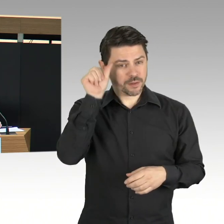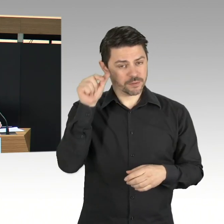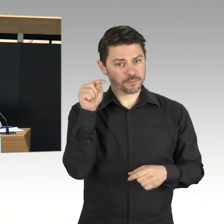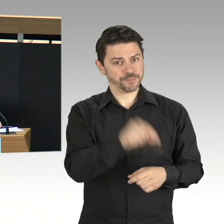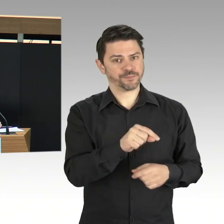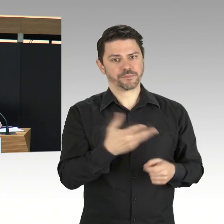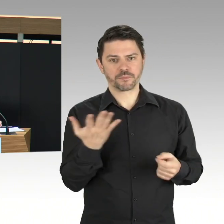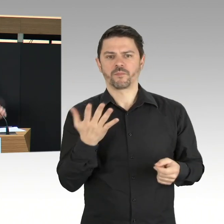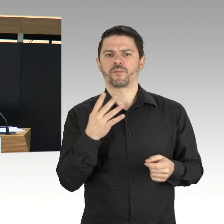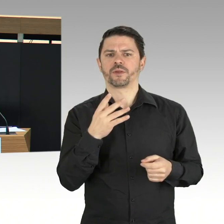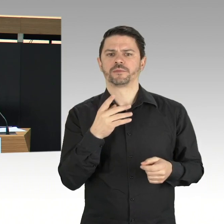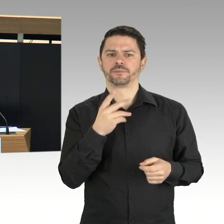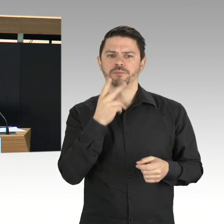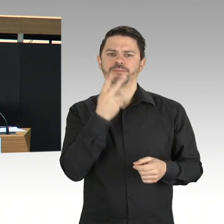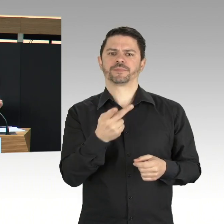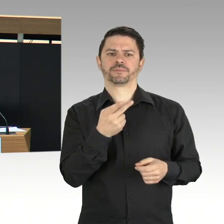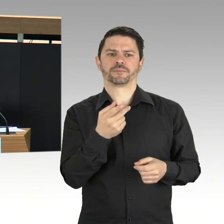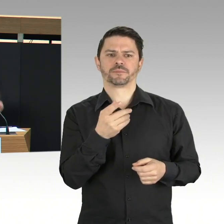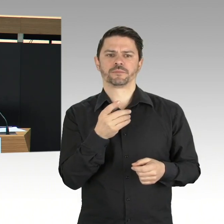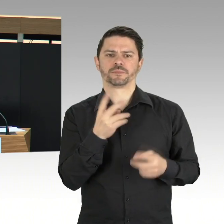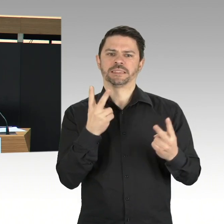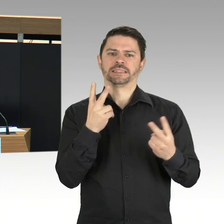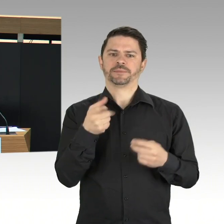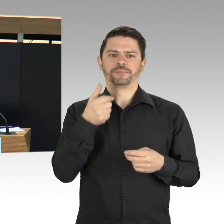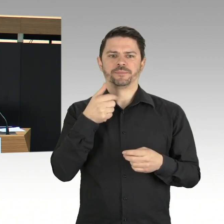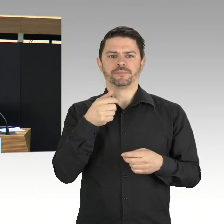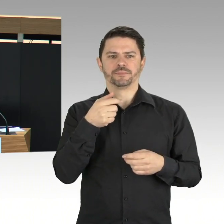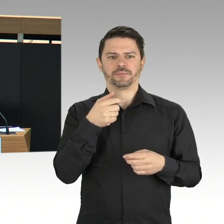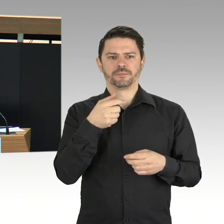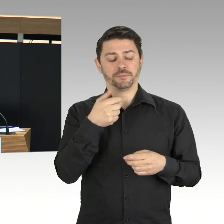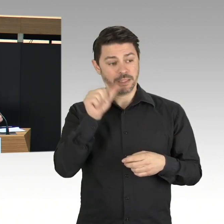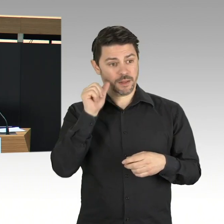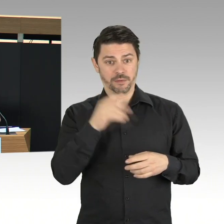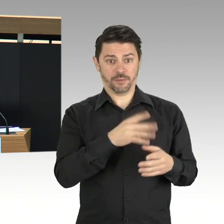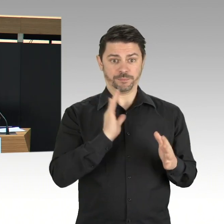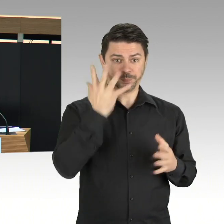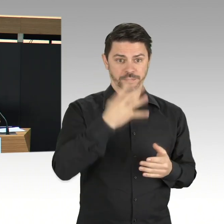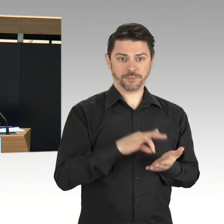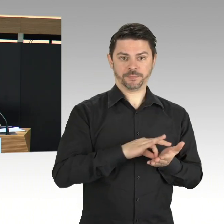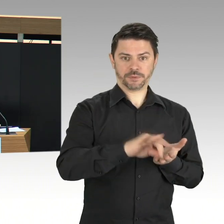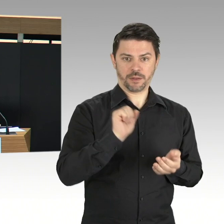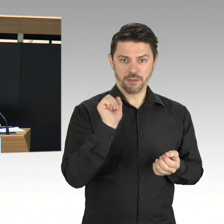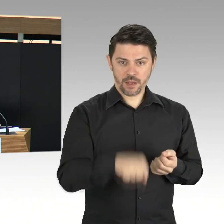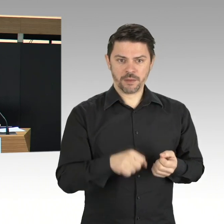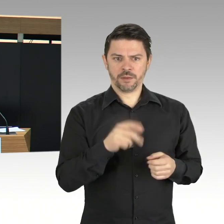Nein, nicht die Cayman-Inseln brauchen unser Geld. Wir brauchen die Kaufkraft hier in Berlin, meine Damen und Herren.